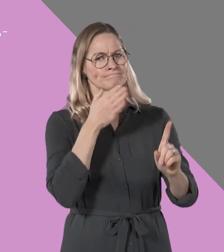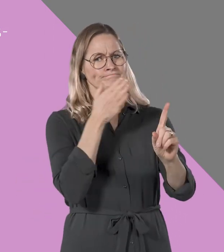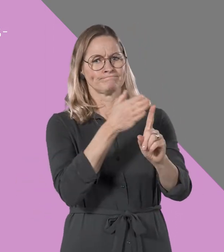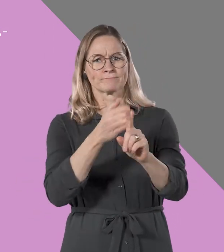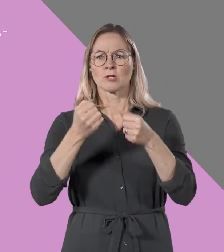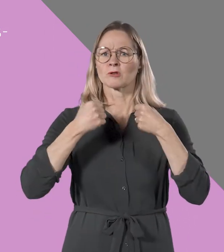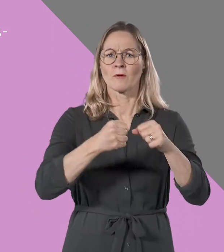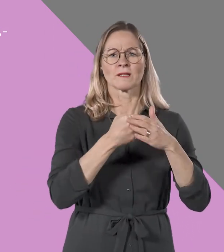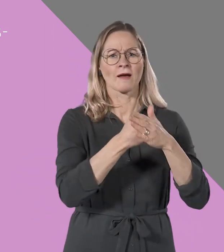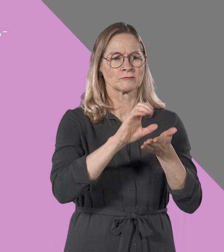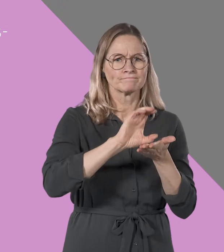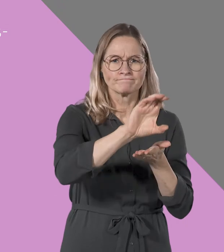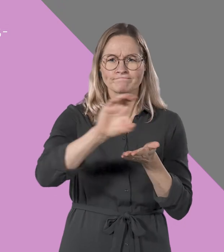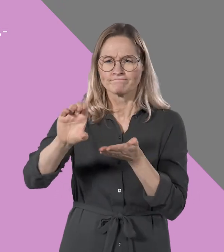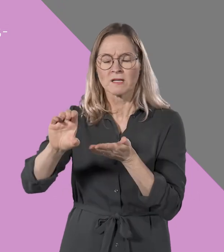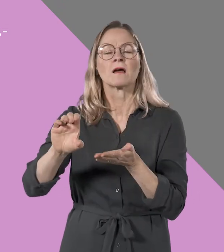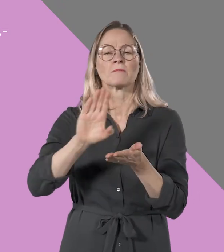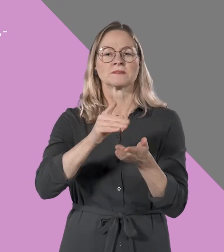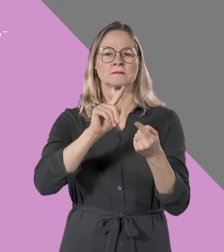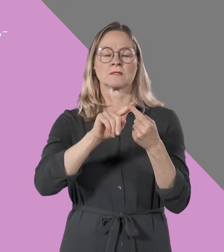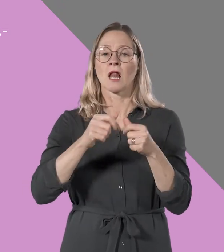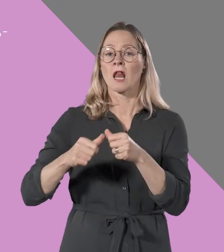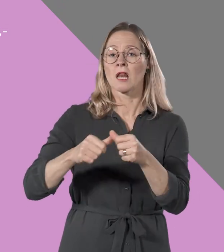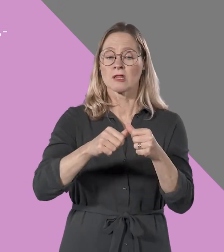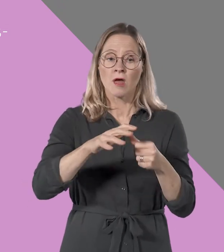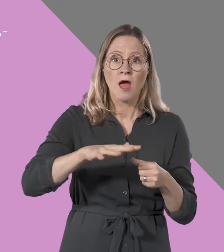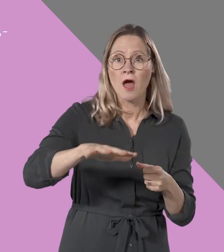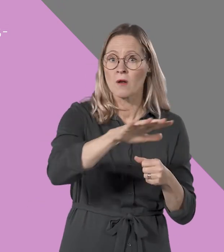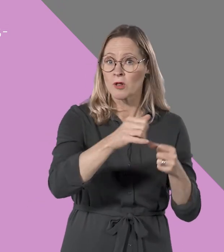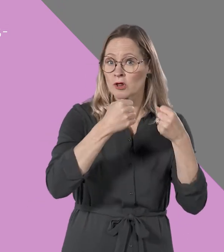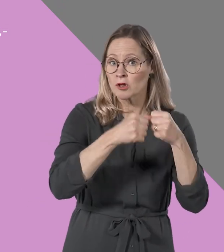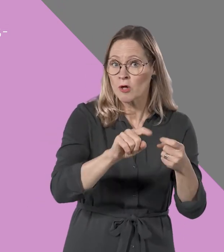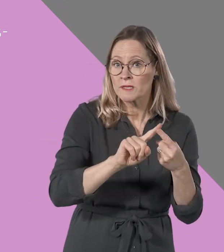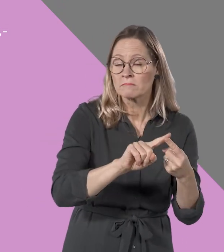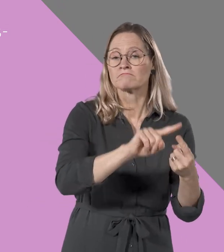Kohdennetuilla toiminta-avustuksilla rahoitetaan liiton aluetoimintaa, -